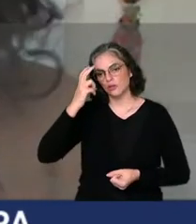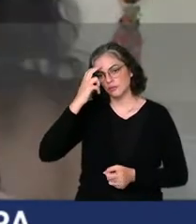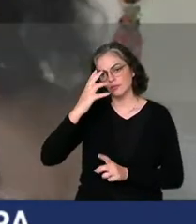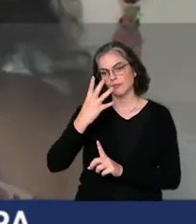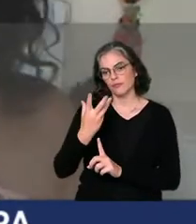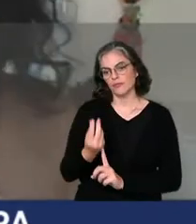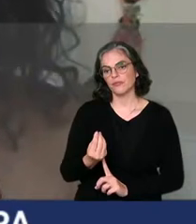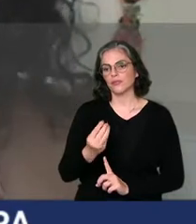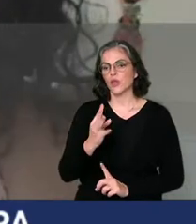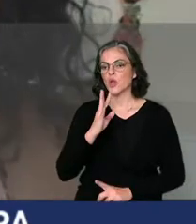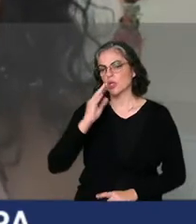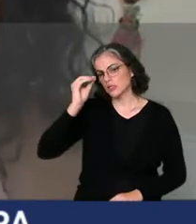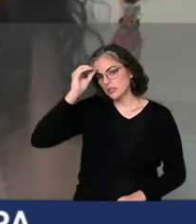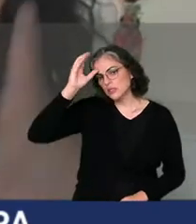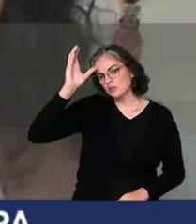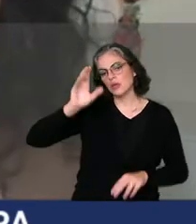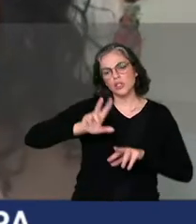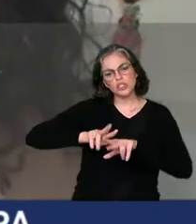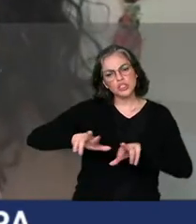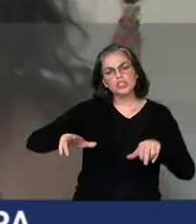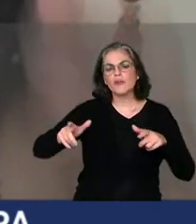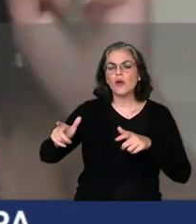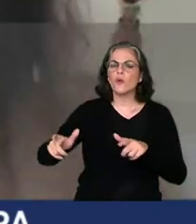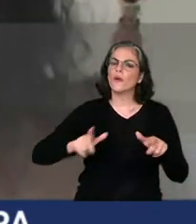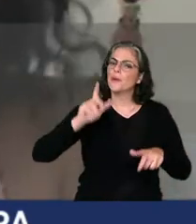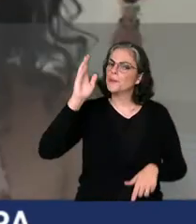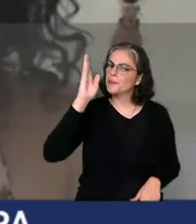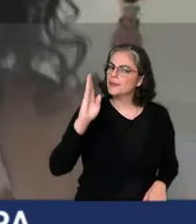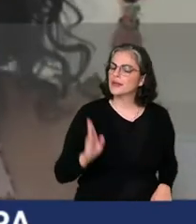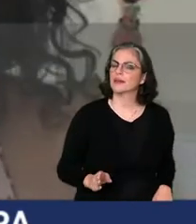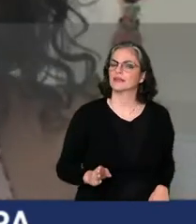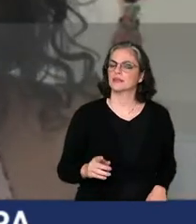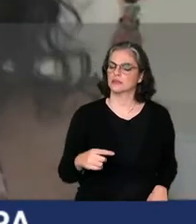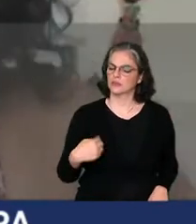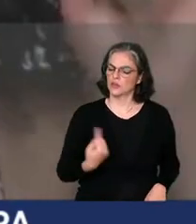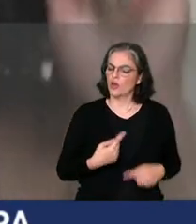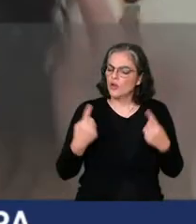CONSTRUINDO CULTURA, ARTE, CONHECIMENTO EM DIVERSAS REGIÕES DO PAÍS. POR ISSO NÓS ESTAMOS CONTRA RETIRADA